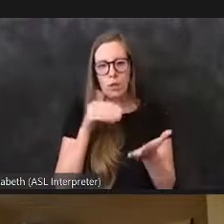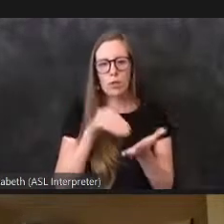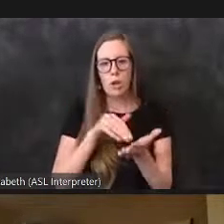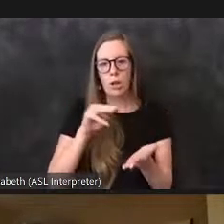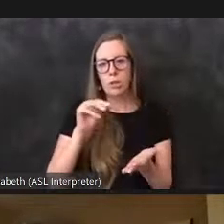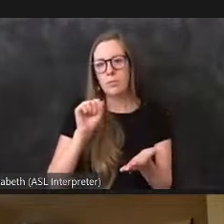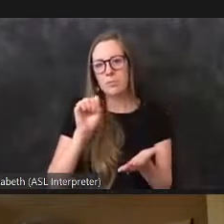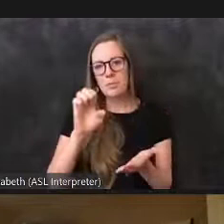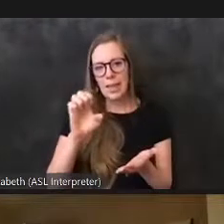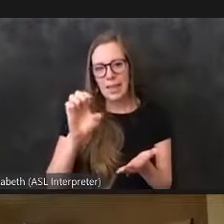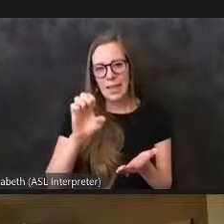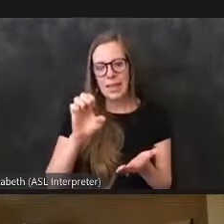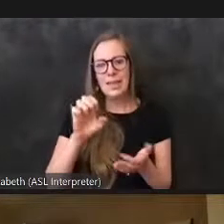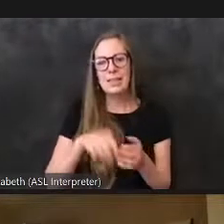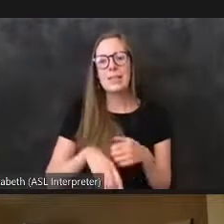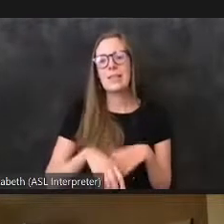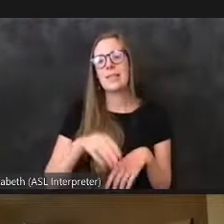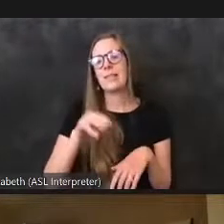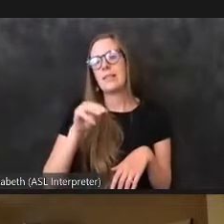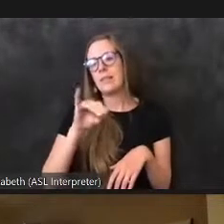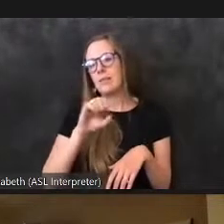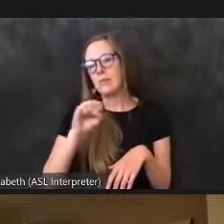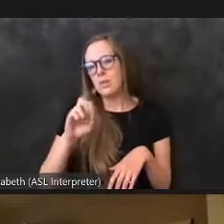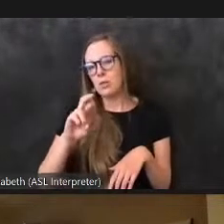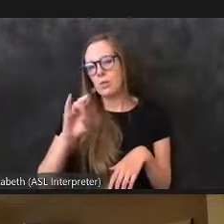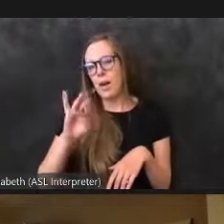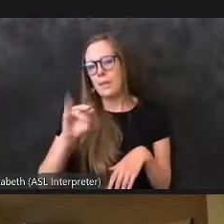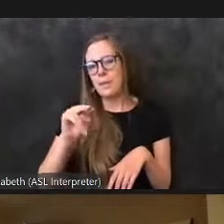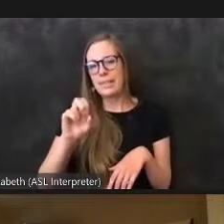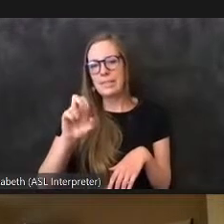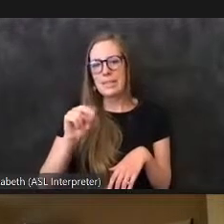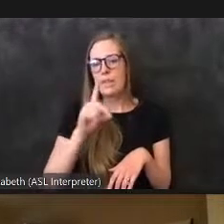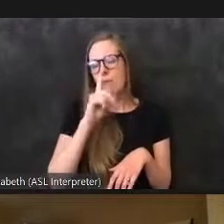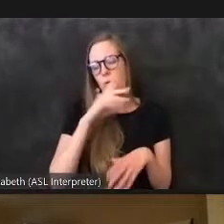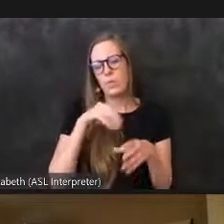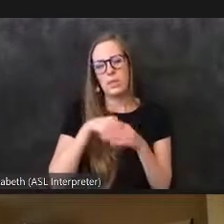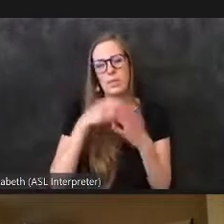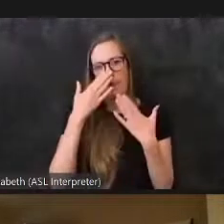La doctora Moiss y Miss Robson de Servicios Servicios Humanos participan